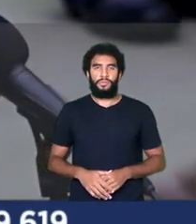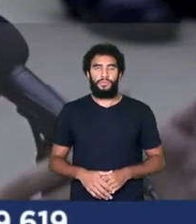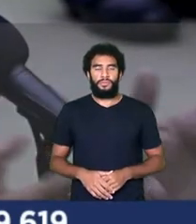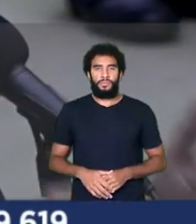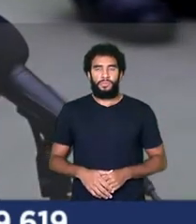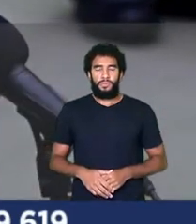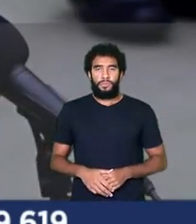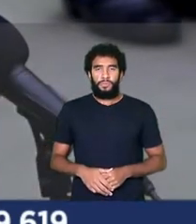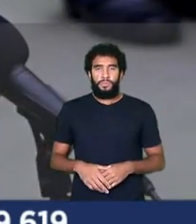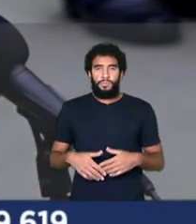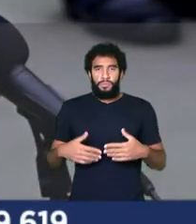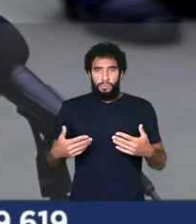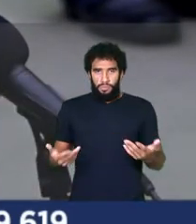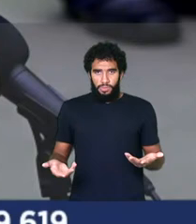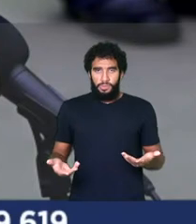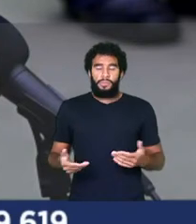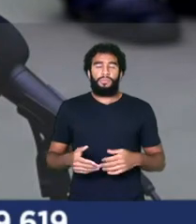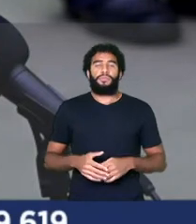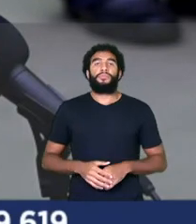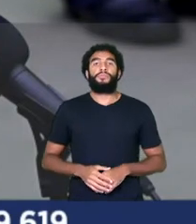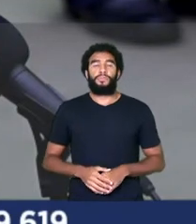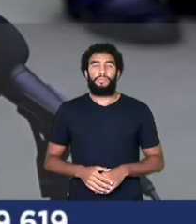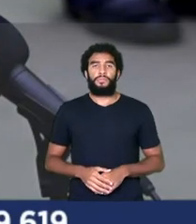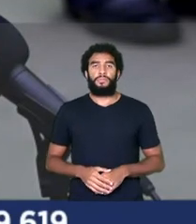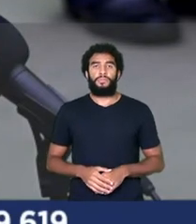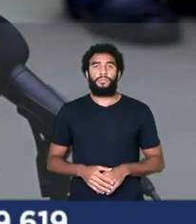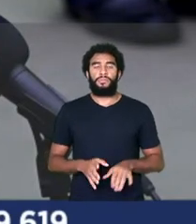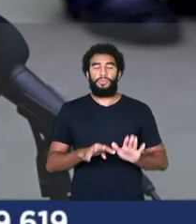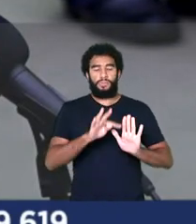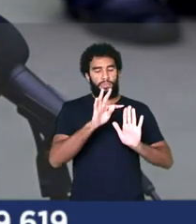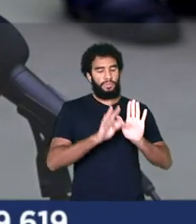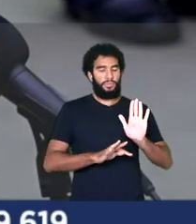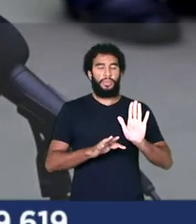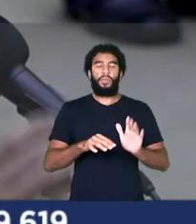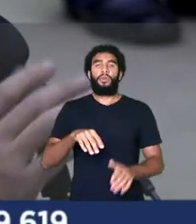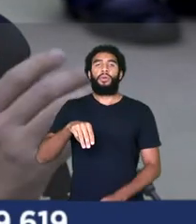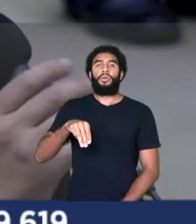AQUI NA CÂMARA PARA O DEBATE FINAL. ENTÃO ESSA É A